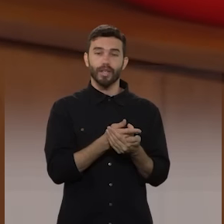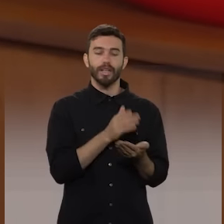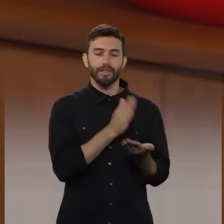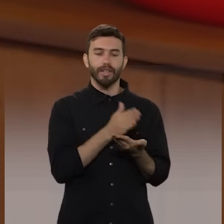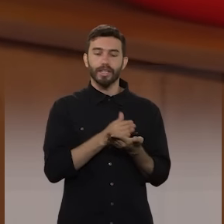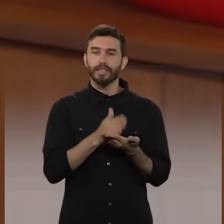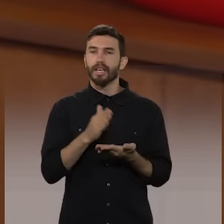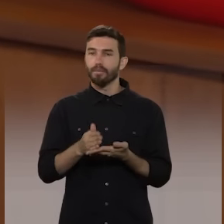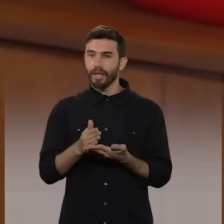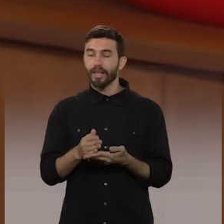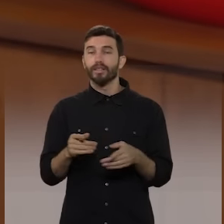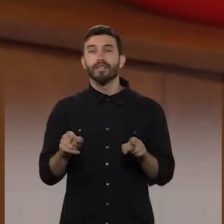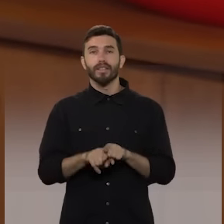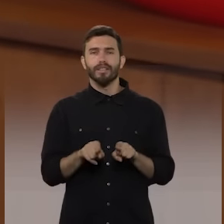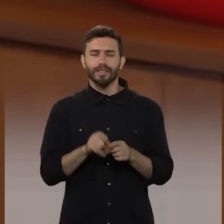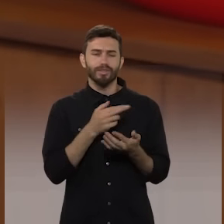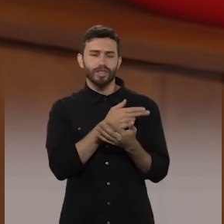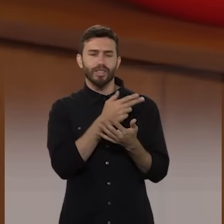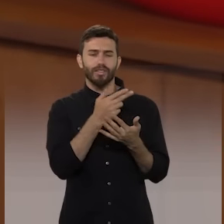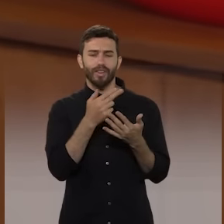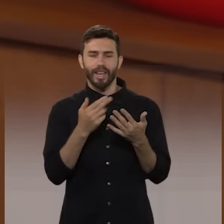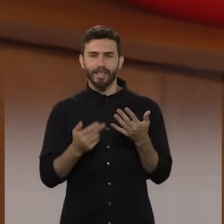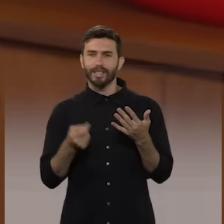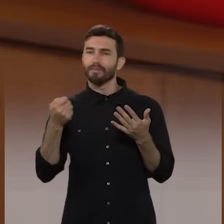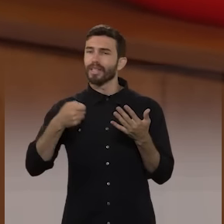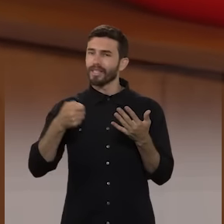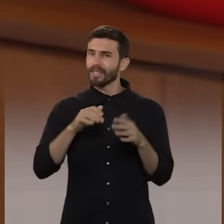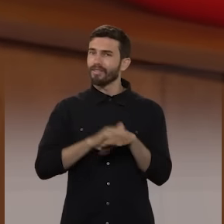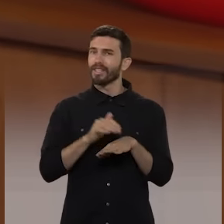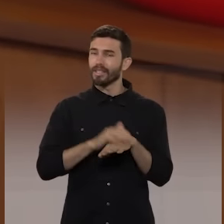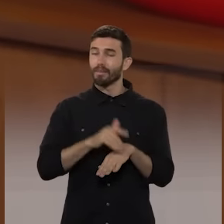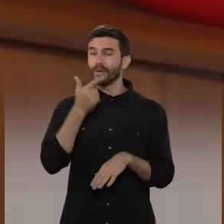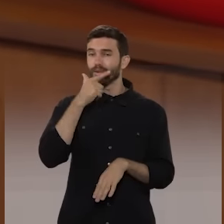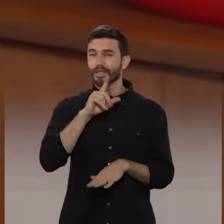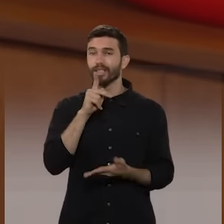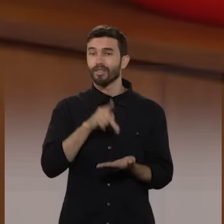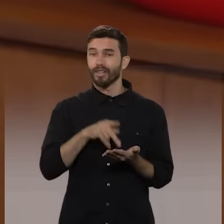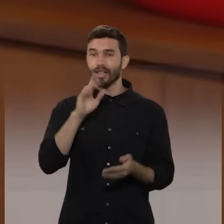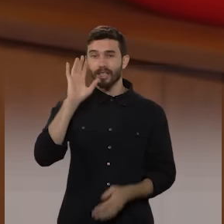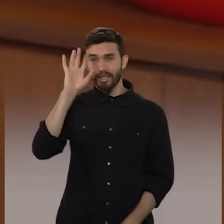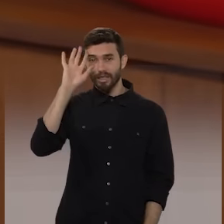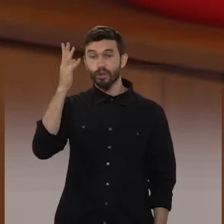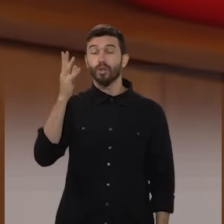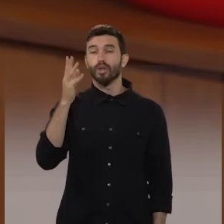vários passos que tem que ser dados, até que a gente consiga ter uma solução bem clara para esse